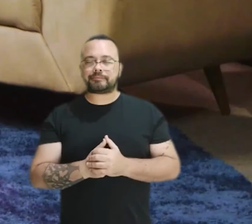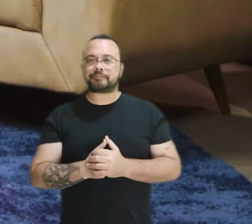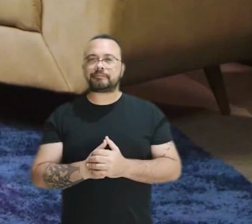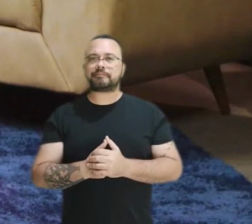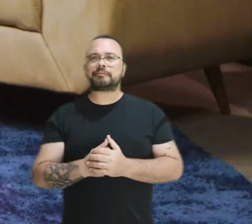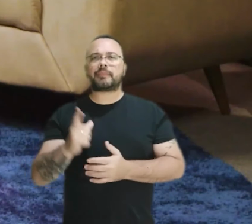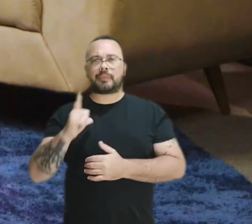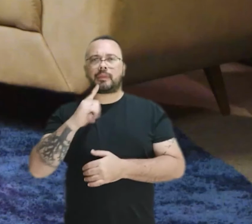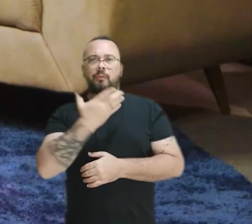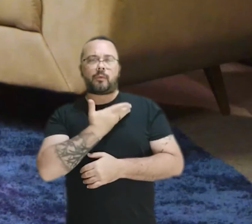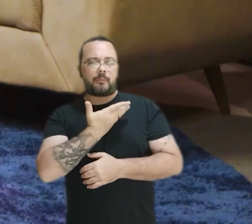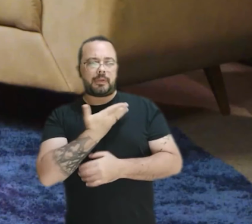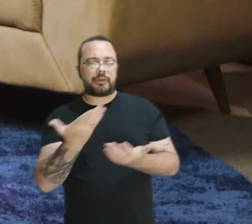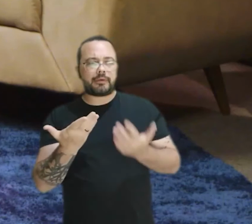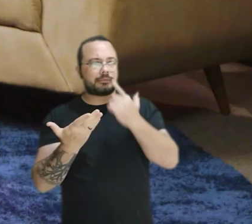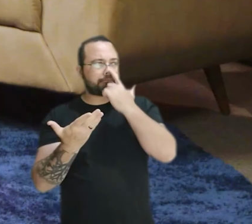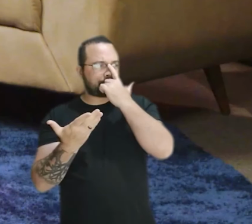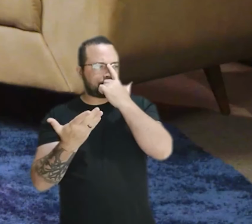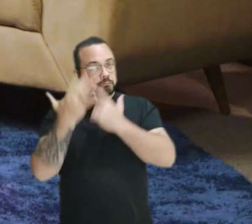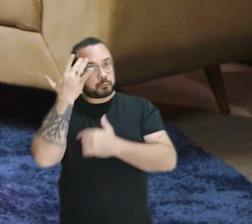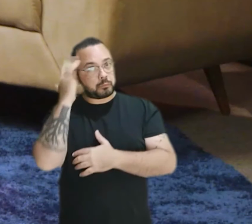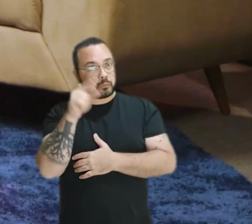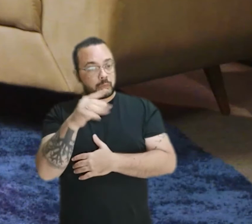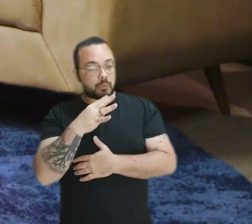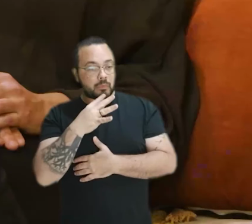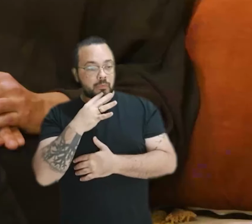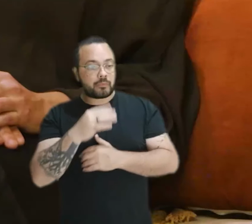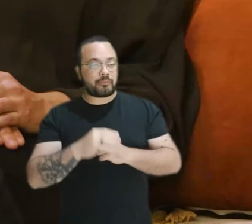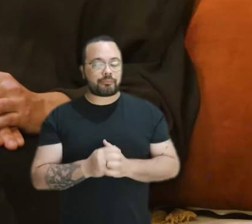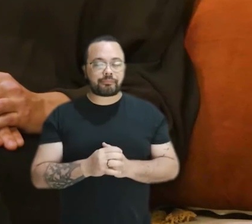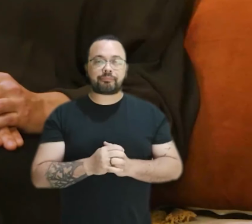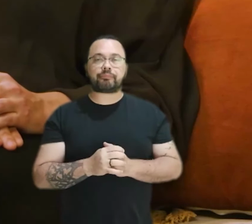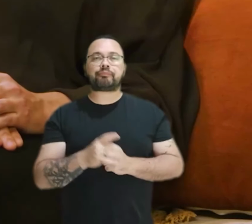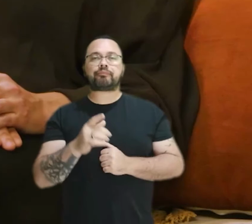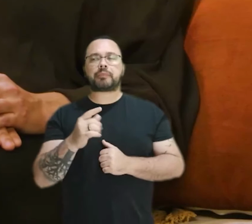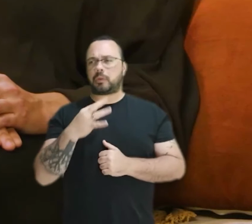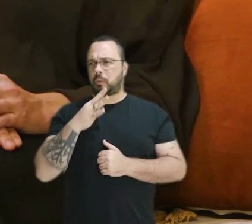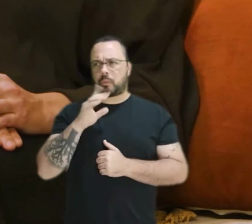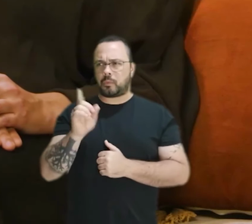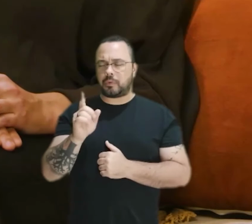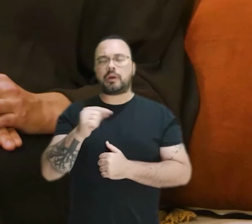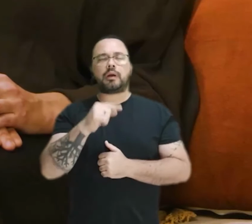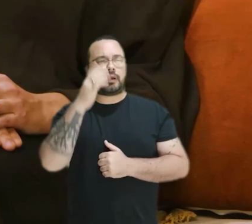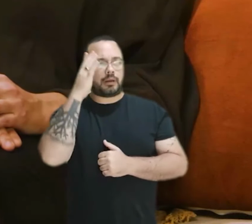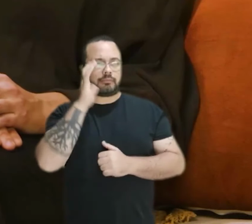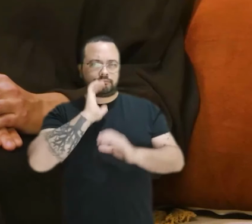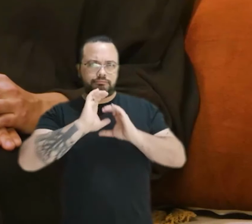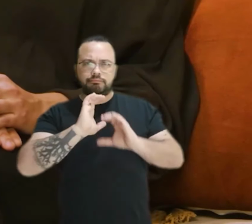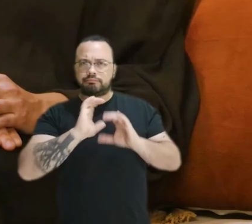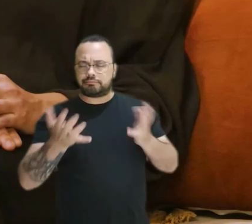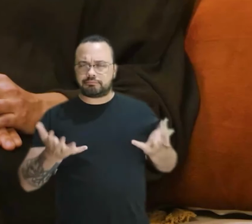Tem uma amiga minha, não sei se você conhece, Ellen Oléria, uma cantora. - Não, não conheço. Uma grande cantora, maravilhosa,